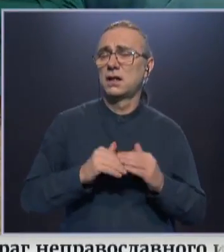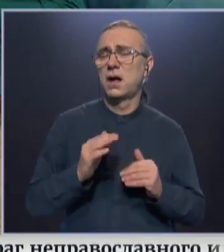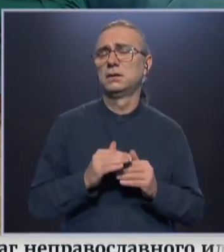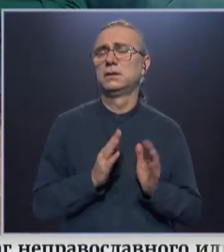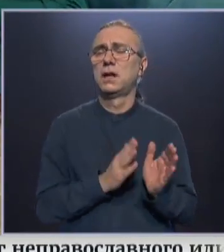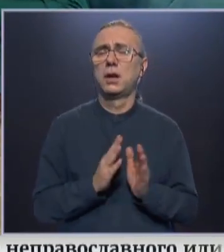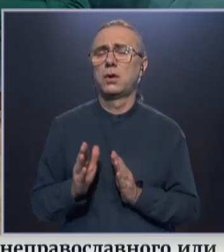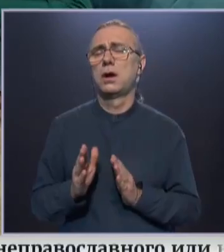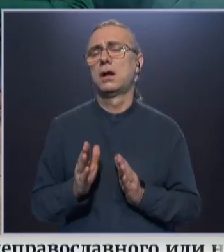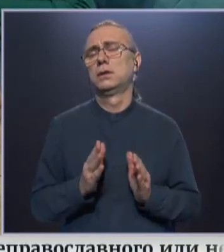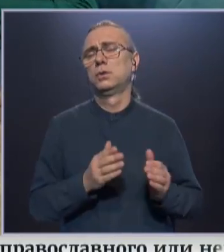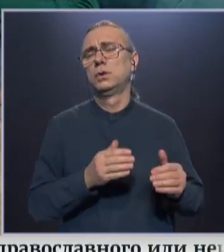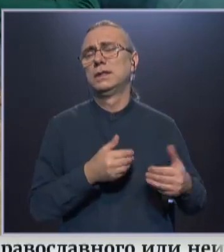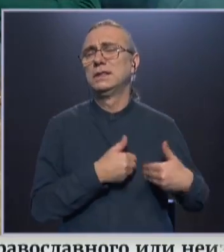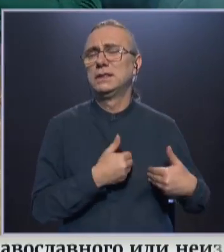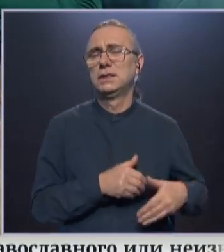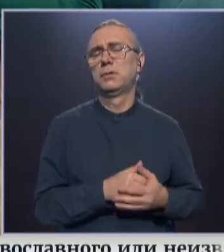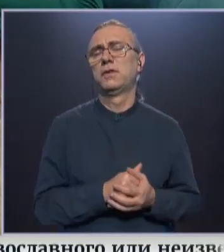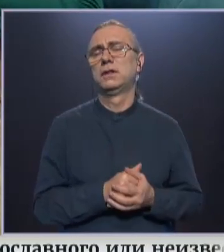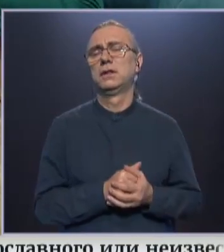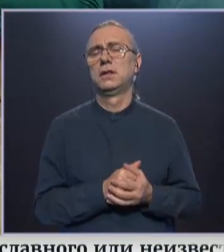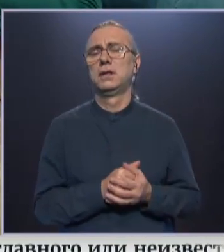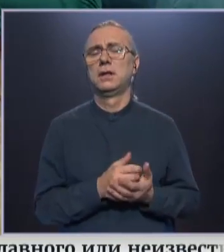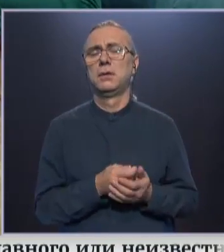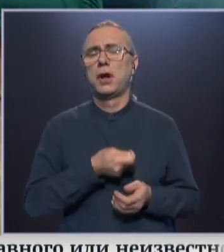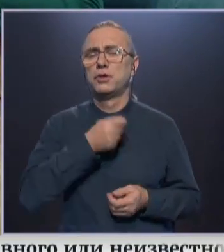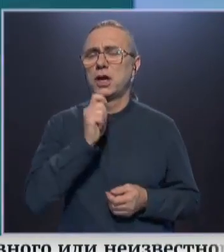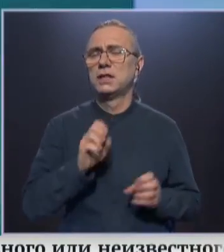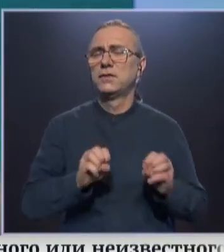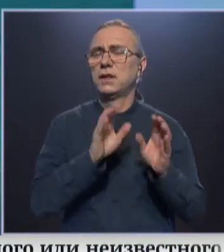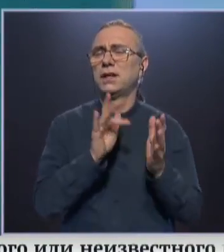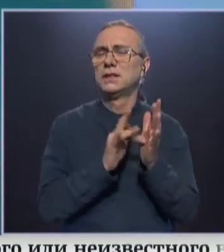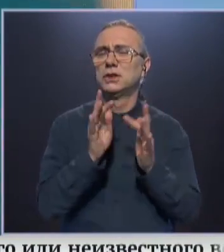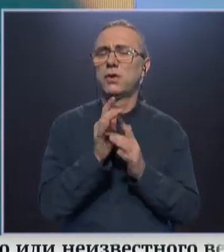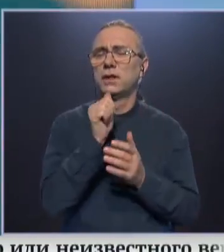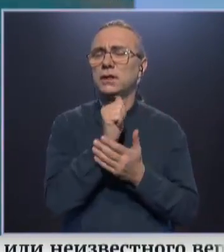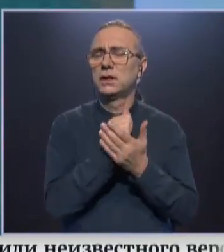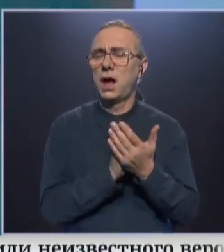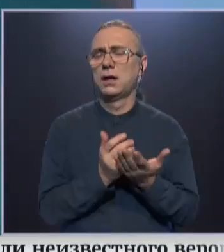общении святых христовой тайн домашнюю молитву чтение Евангелия но я не совсем представляю за счет чего